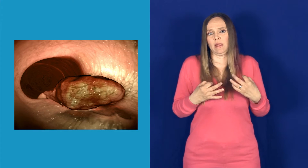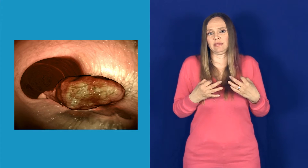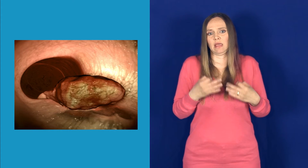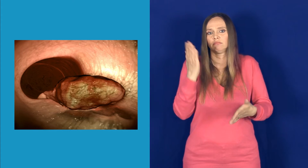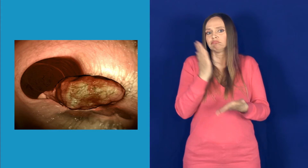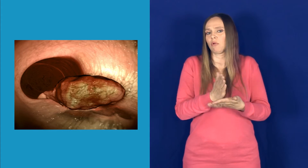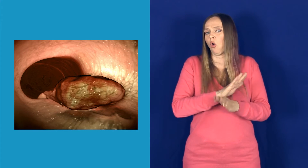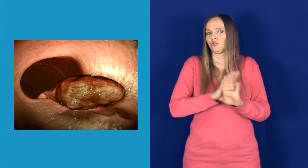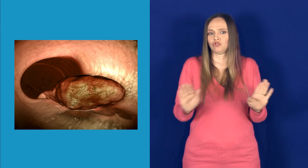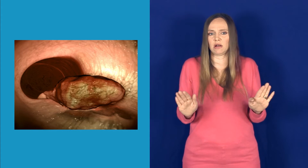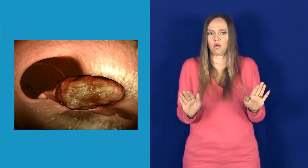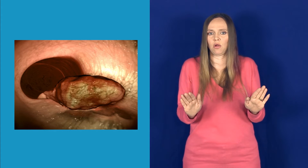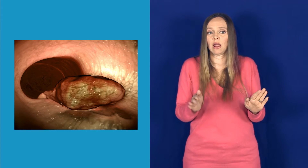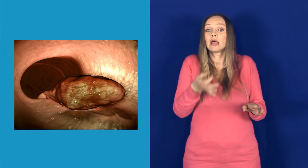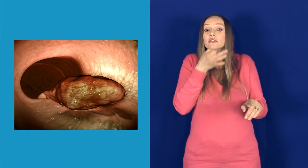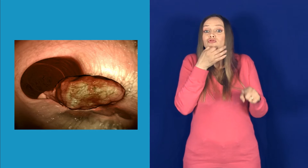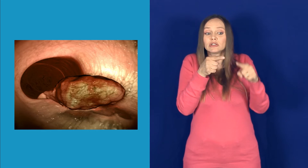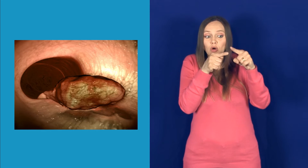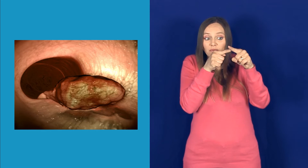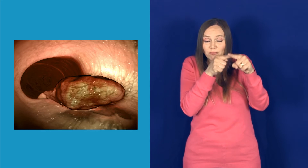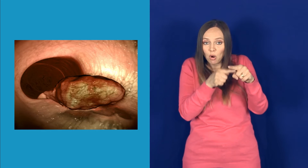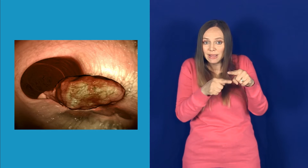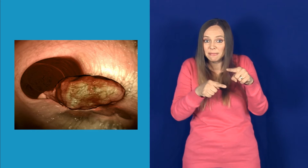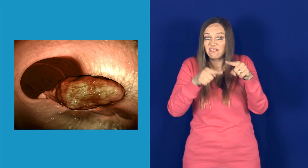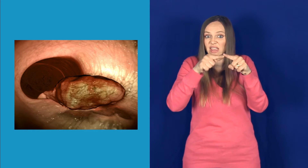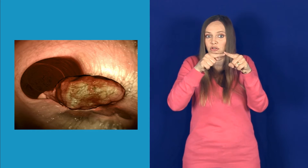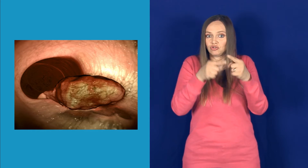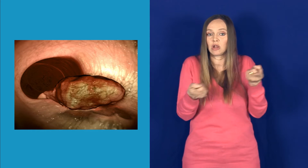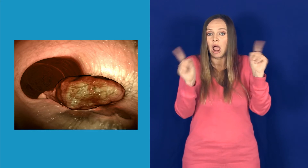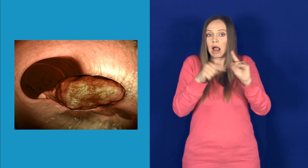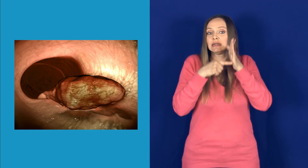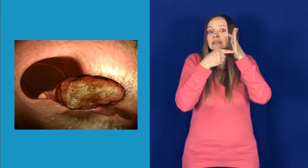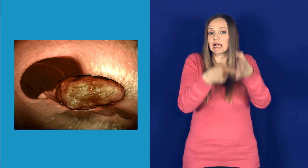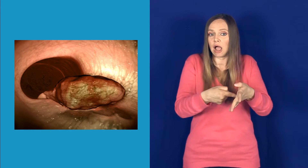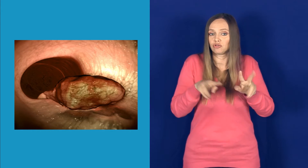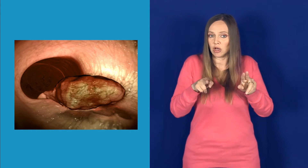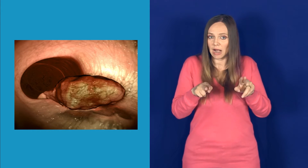Če so polipi večji ali pa se kaže že rak, je potrebno nadaljnje zdravljenje.